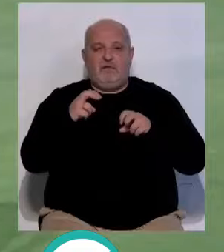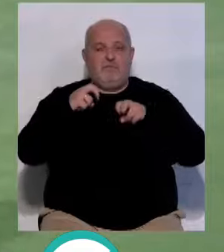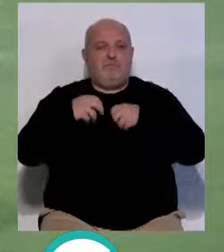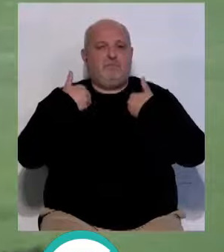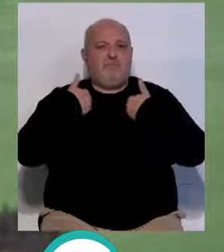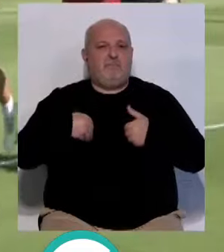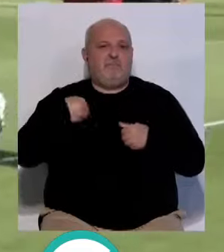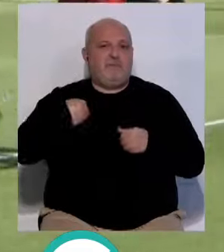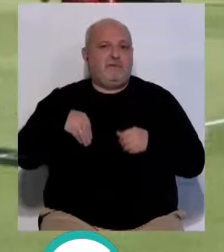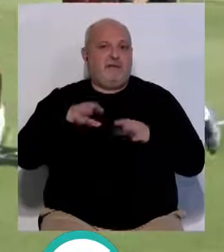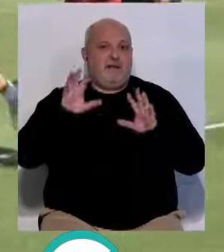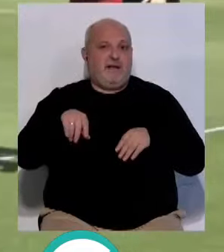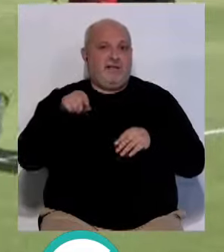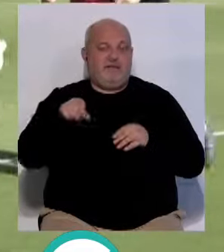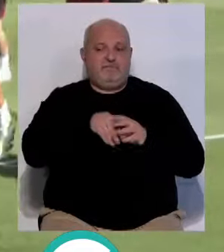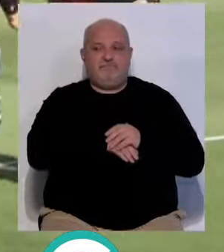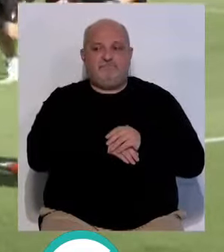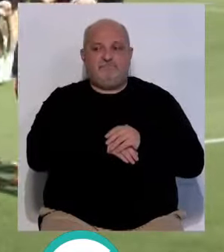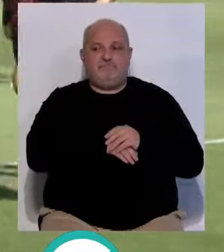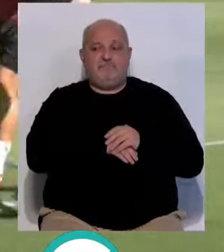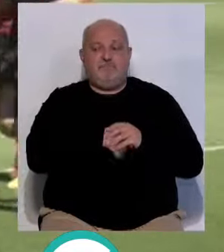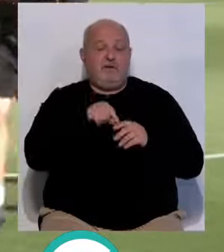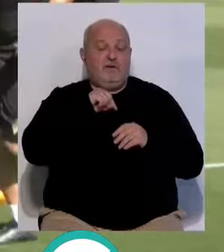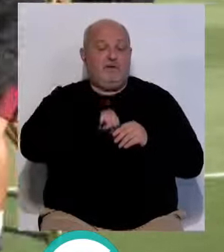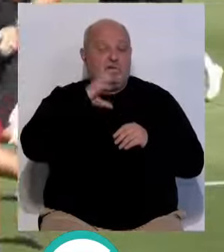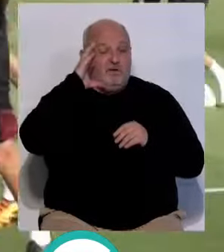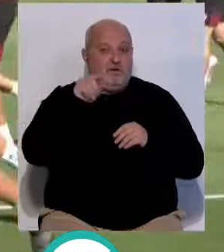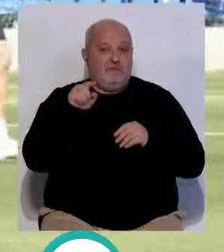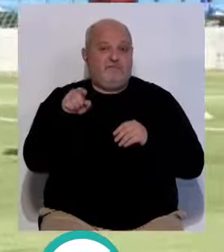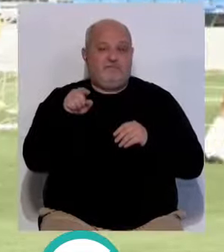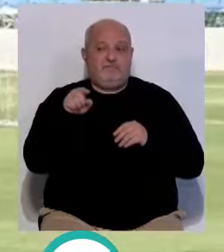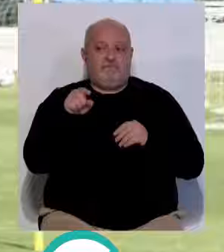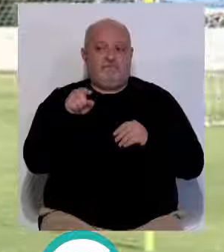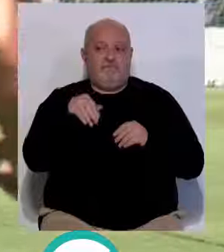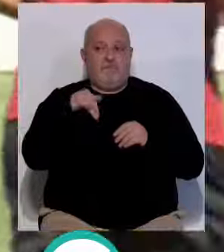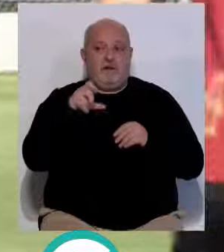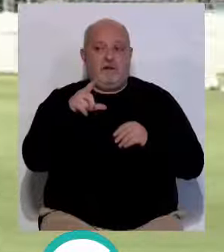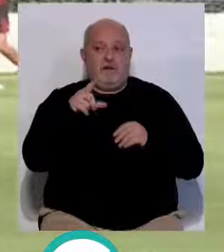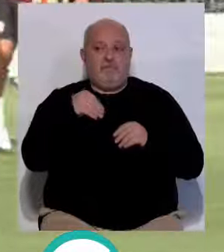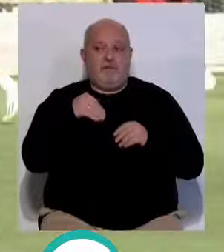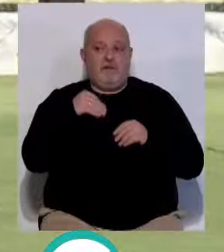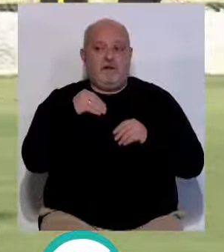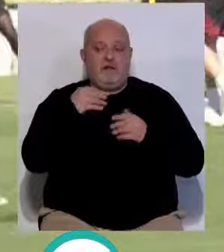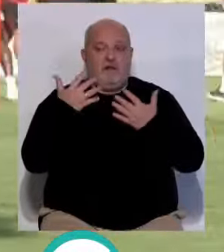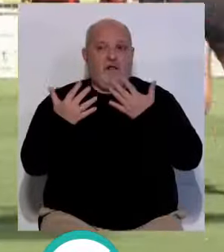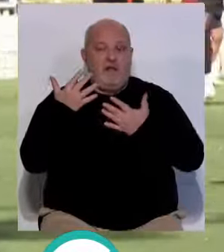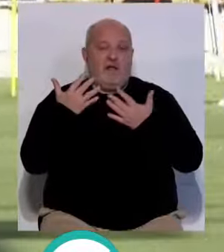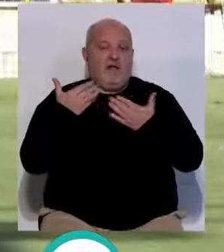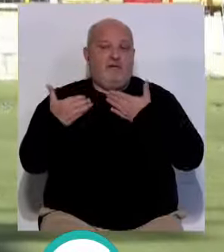con el presidente Y estoy convencido de que si Manuel no hubiera convencido a ávaro no hubiera